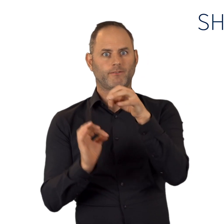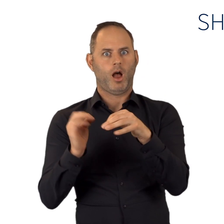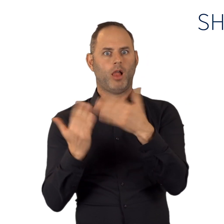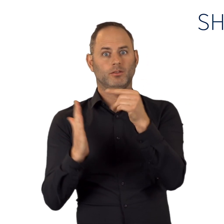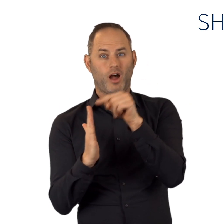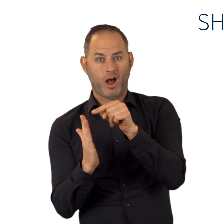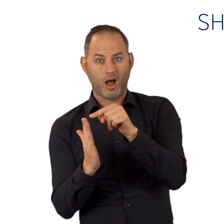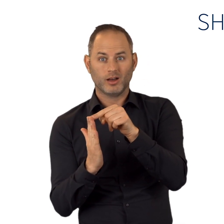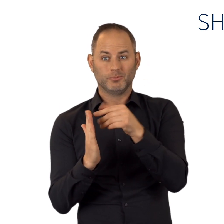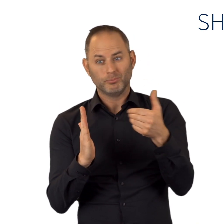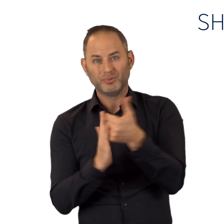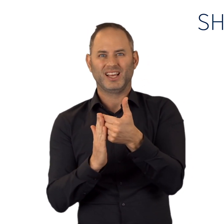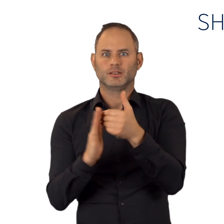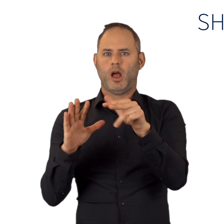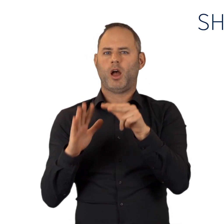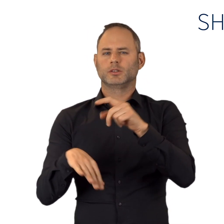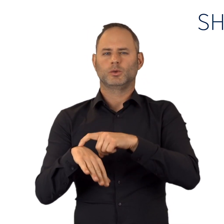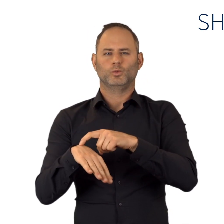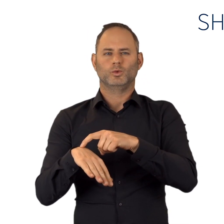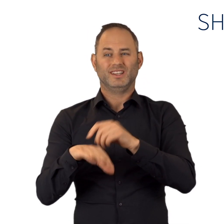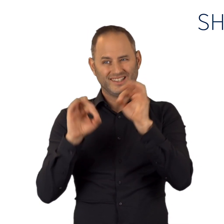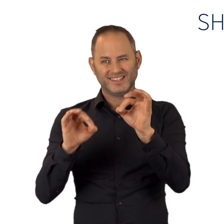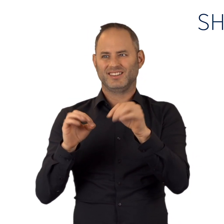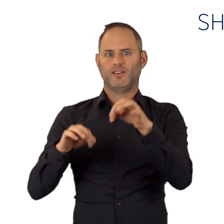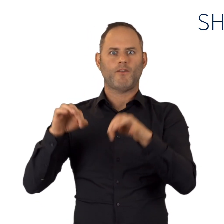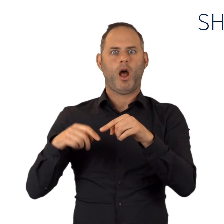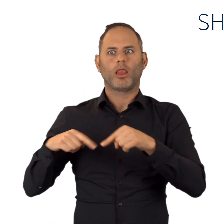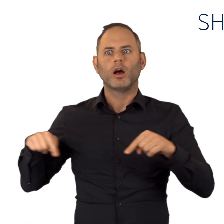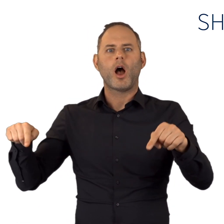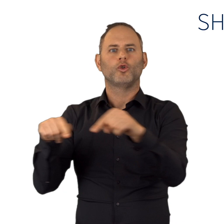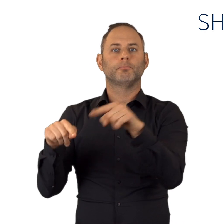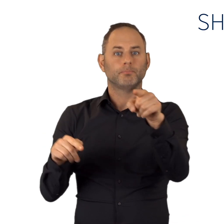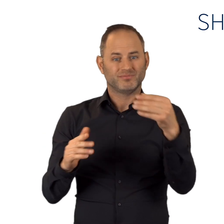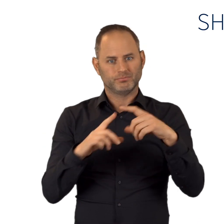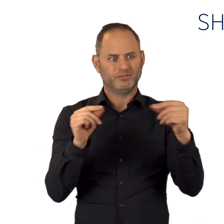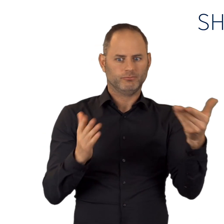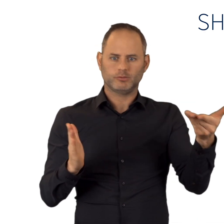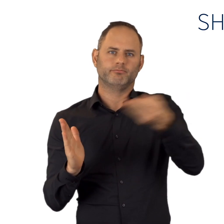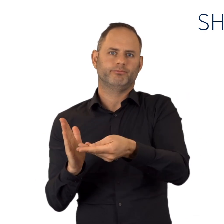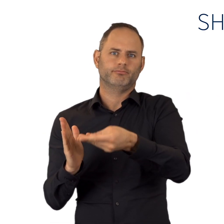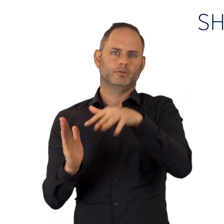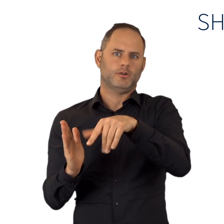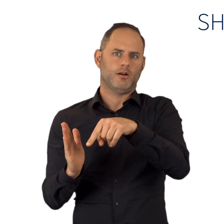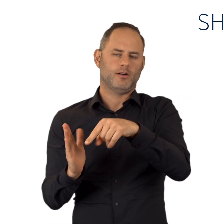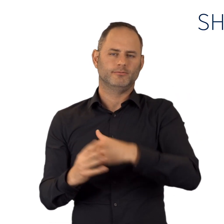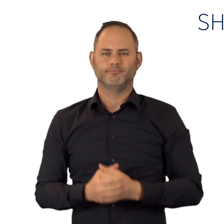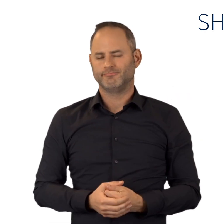dass er bis 18 Uhr am Wahltag im richtigen Wahlraum eintrifft.